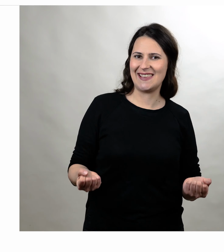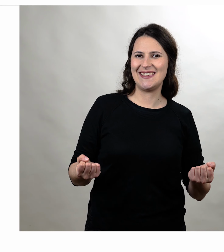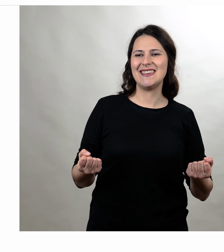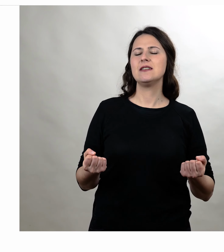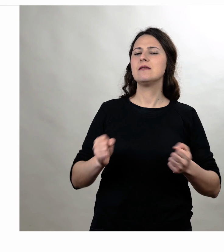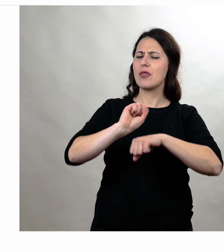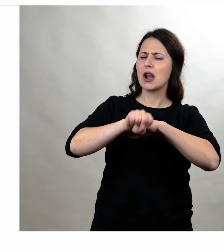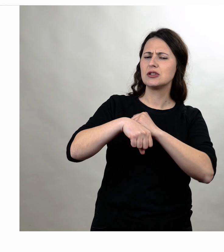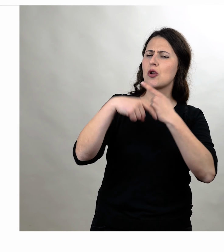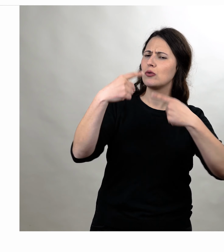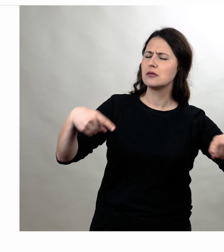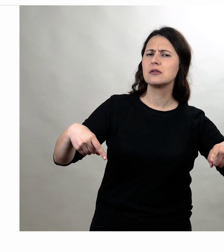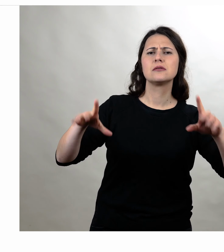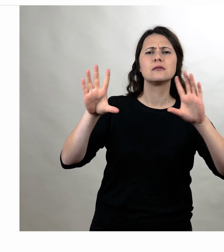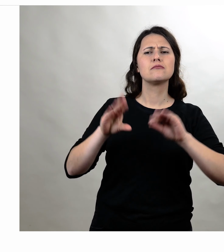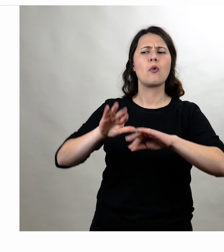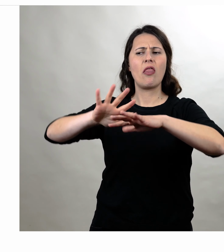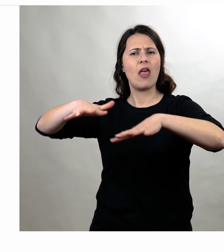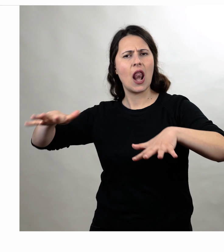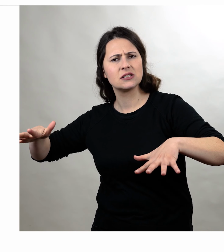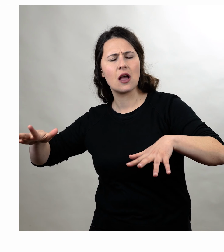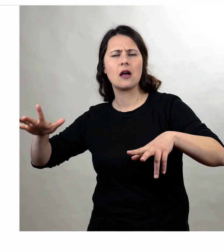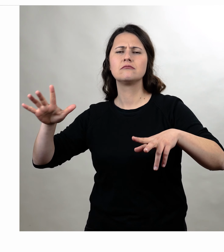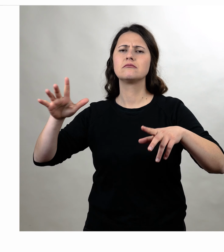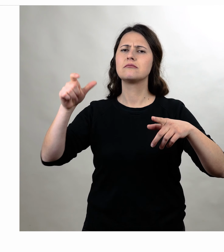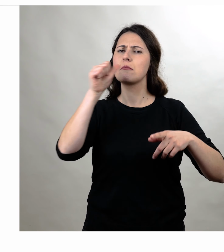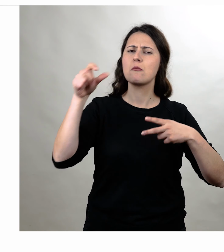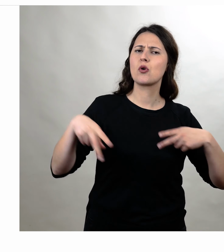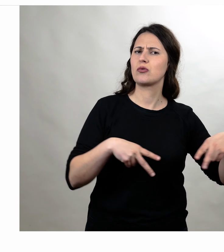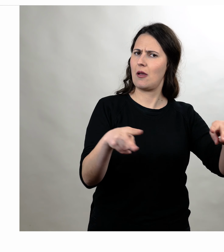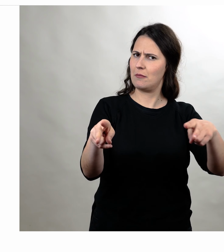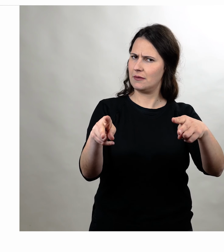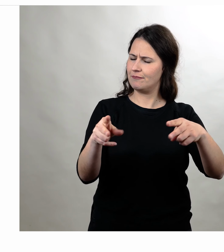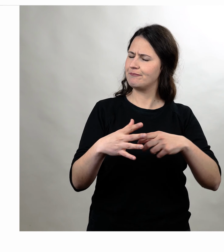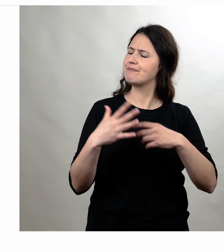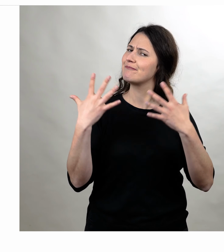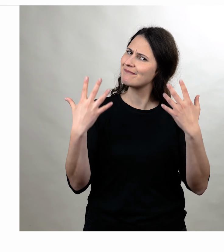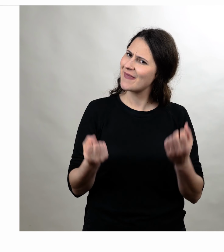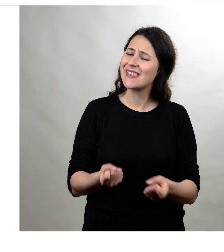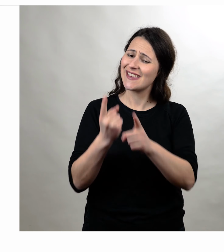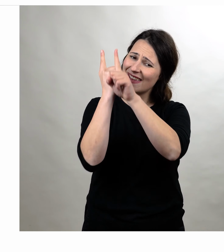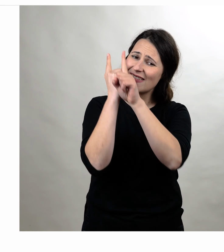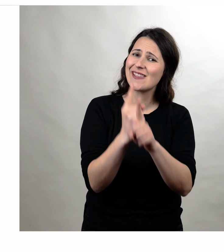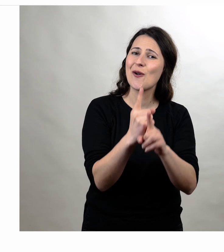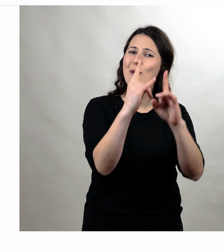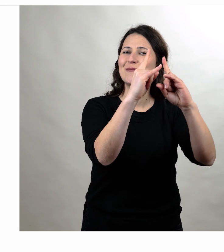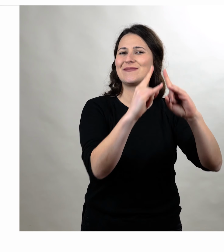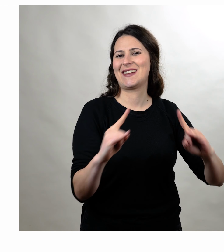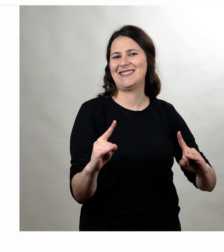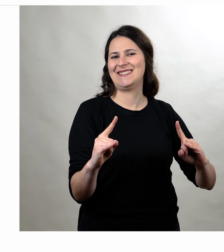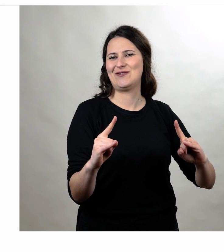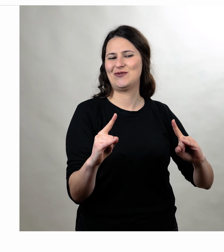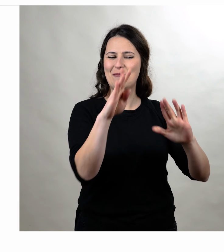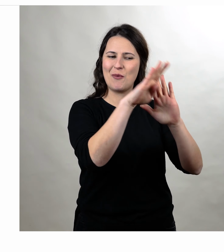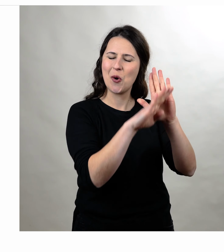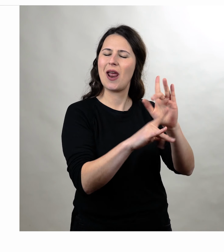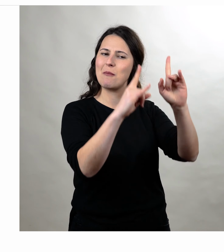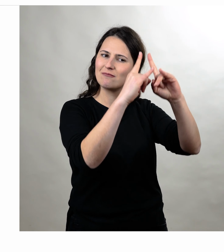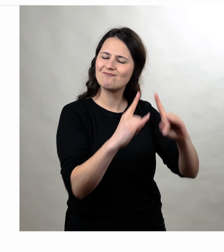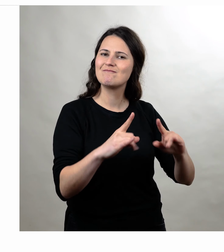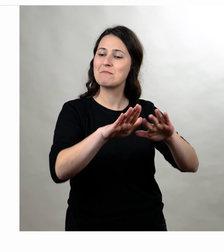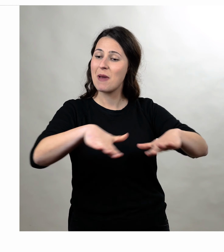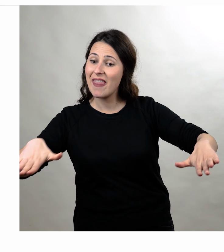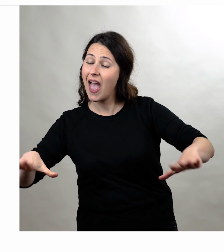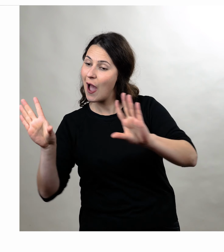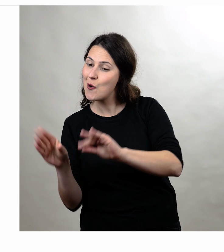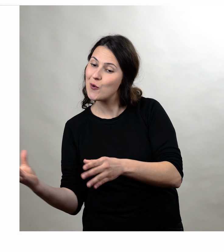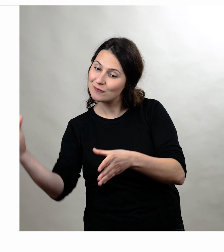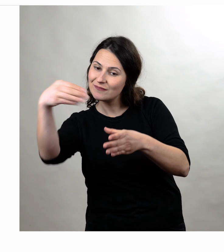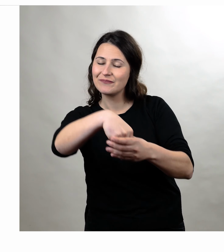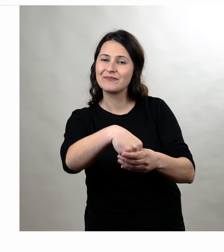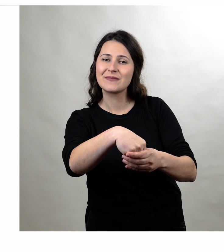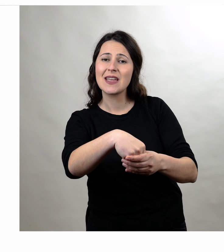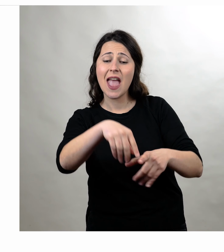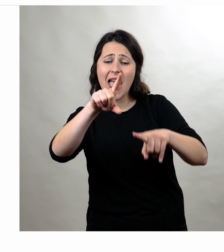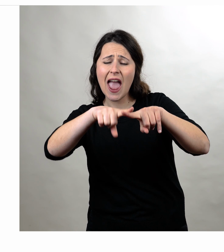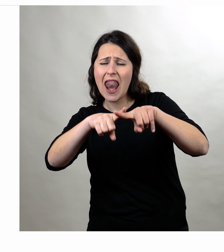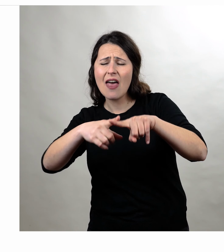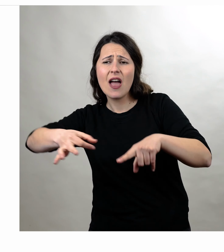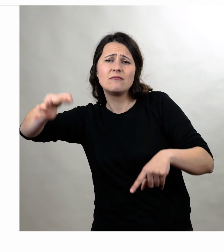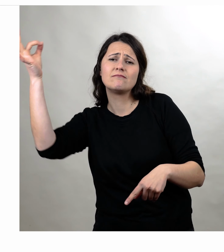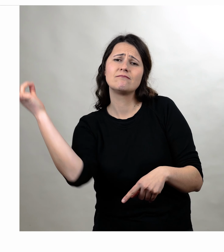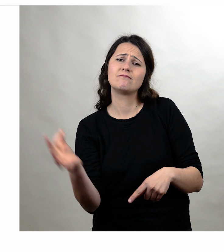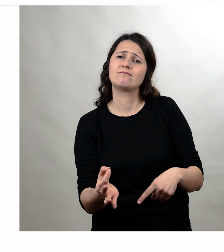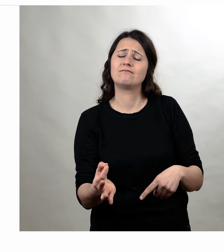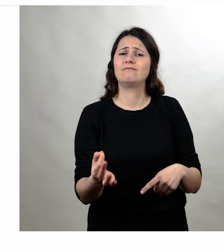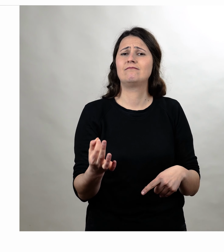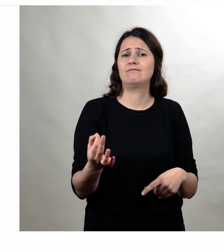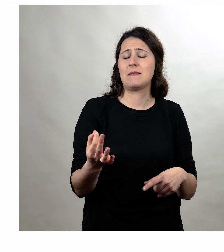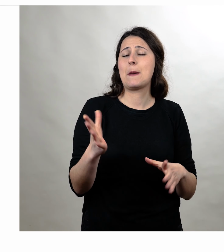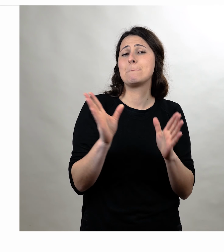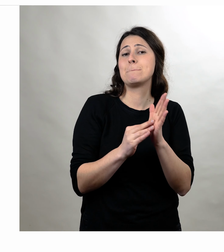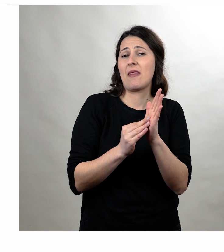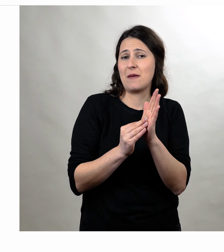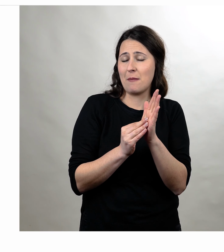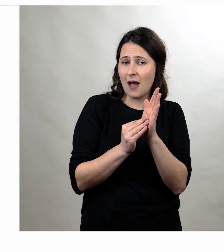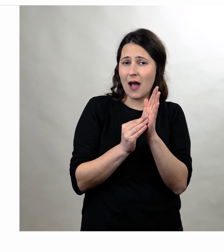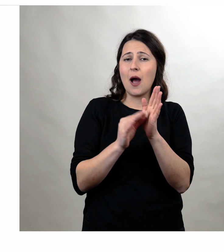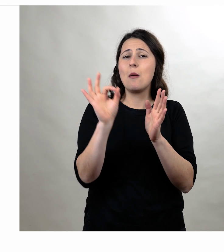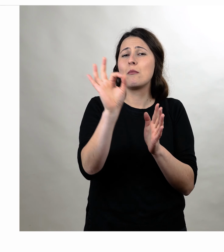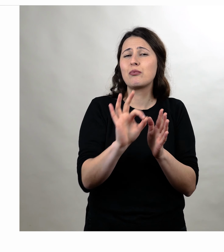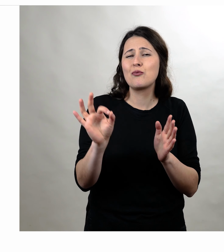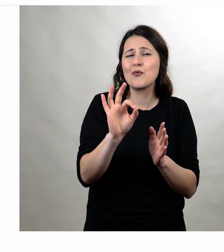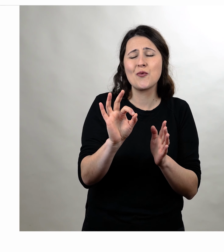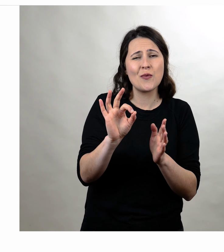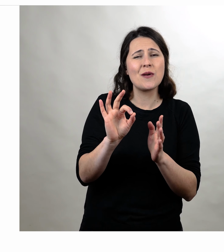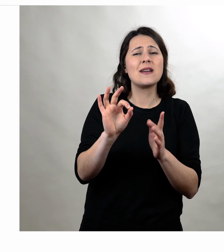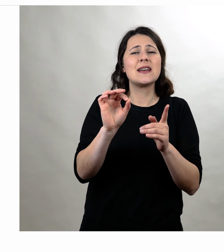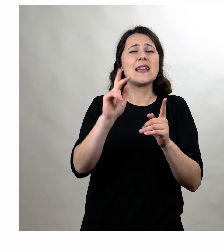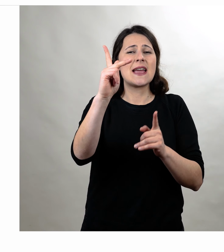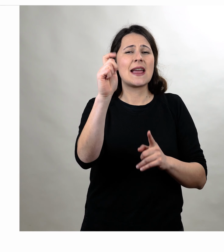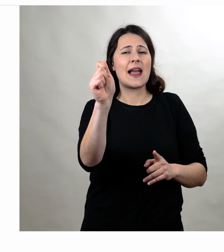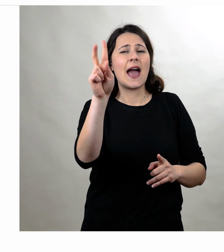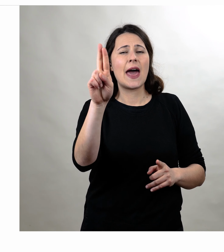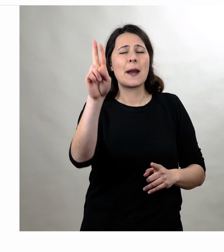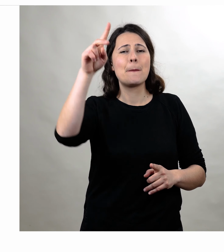Προσφέρονται επίσης ειδικά προγράμματα κατασκήνωσης για παιδιά, στα πιο εκπληκτικά μέρη της Ελλάδας όπως το Καρπενήσι, το Περτούλι, ο Χελμός,